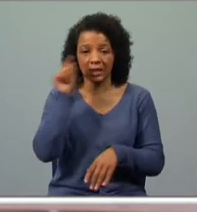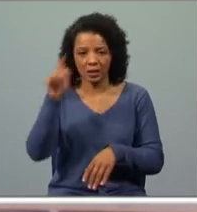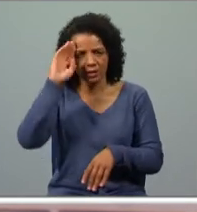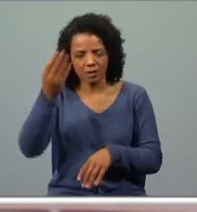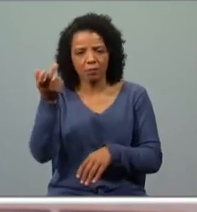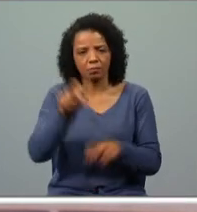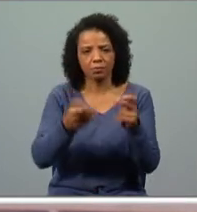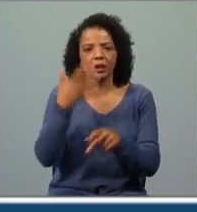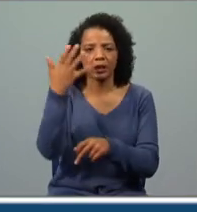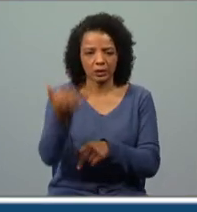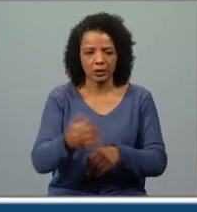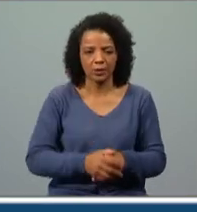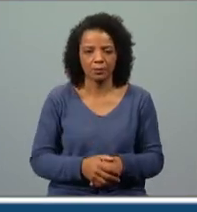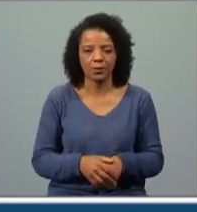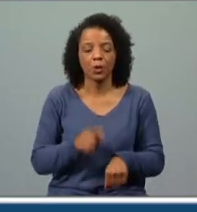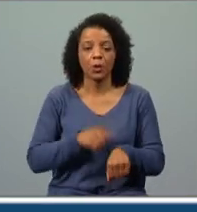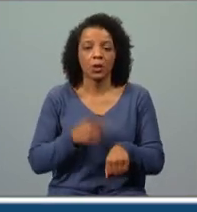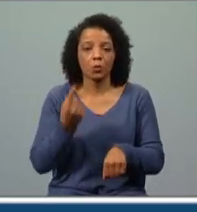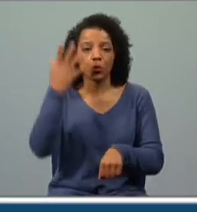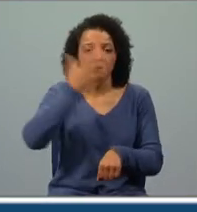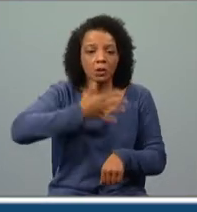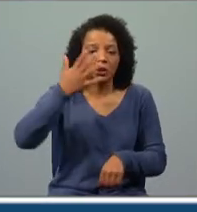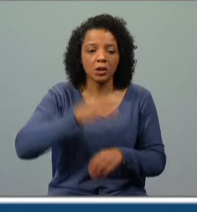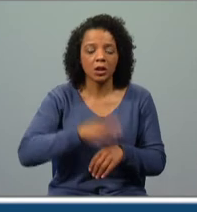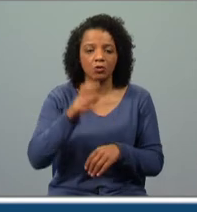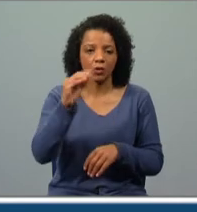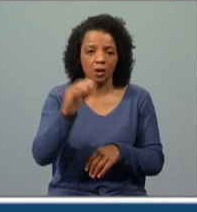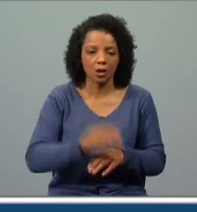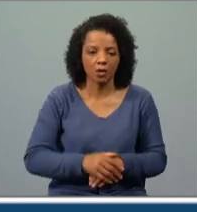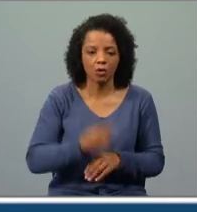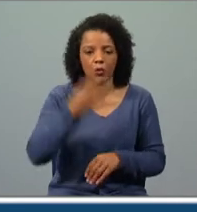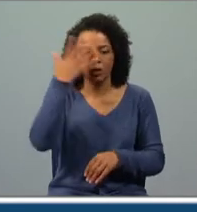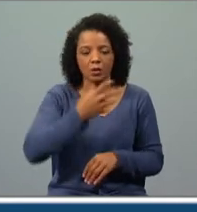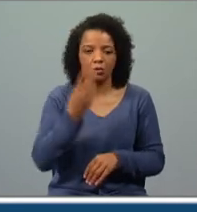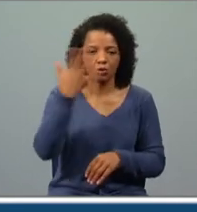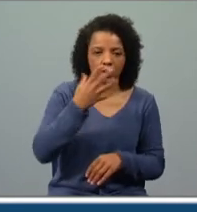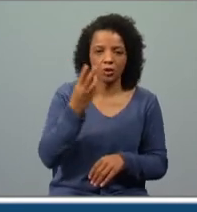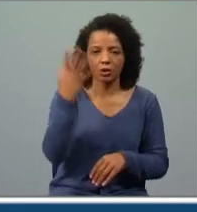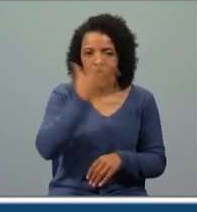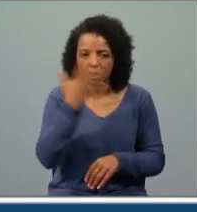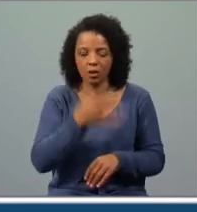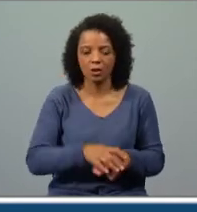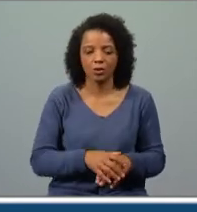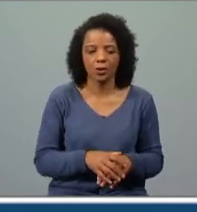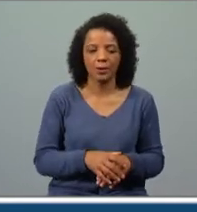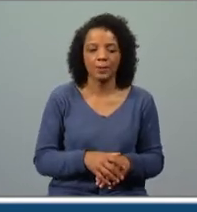vai passar a seguir o tempo hora um dia dez anos um dia dois dias três dias daí 有一天會過去跟隨時間十年 一日 兩天 三天后